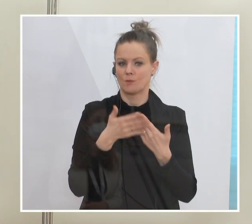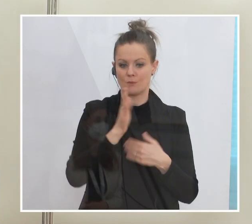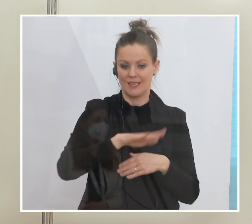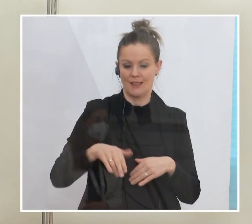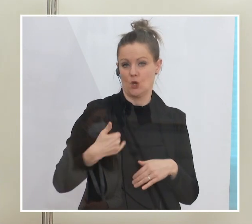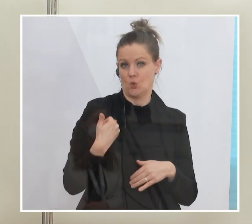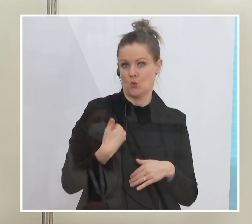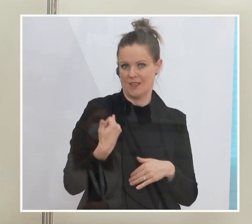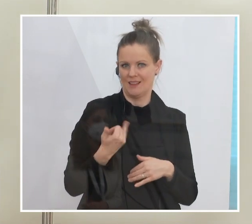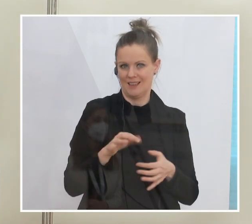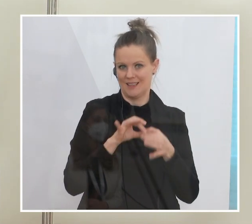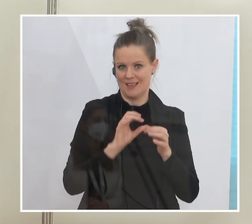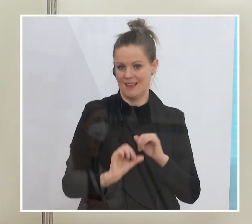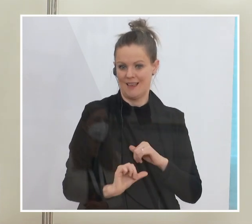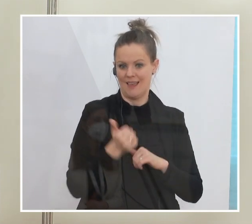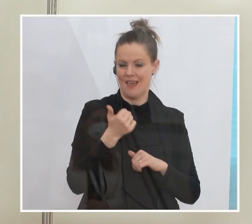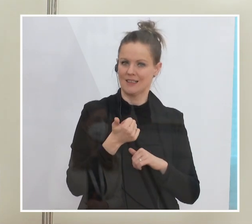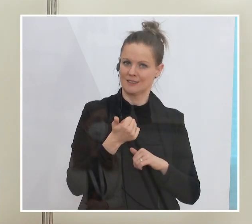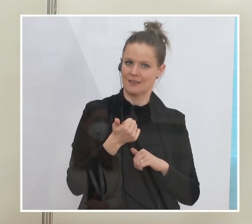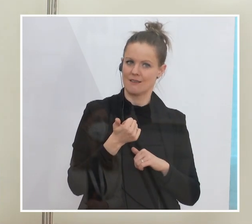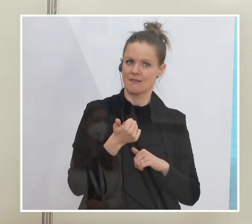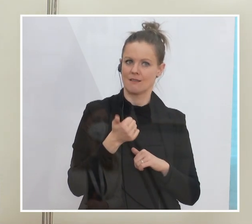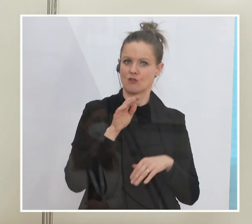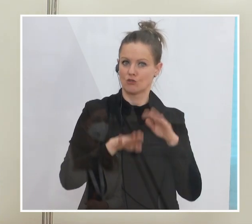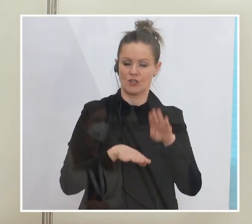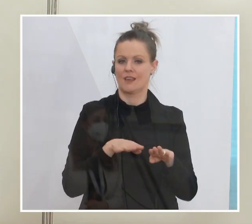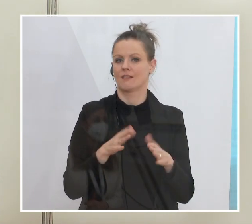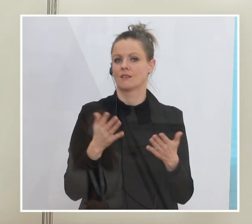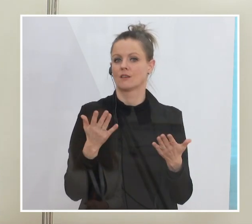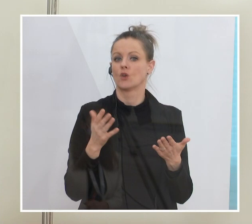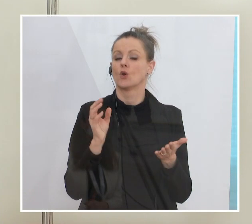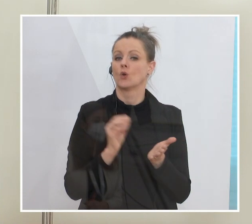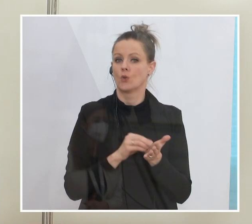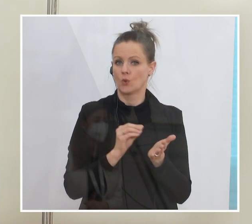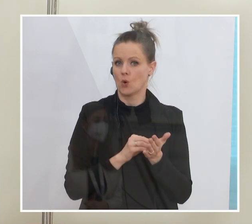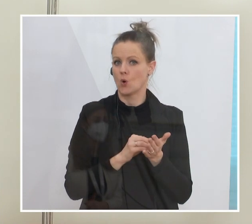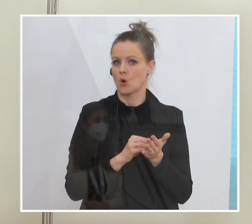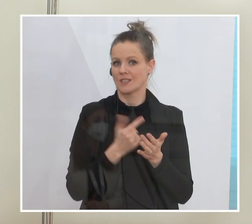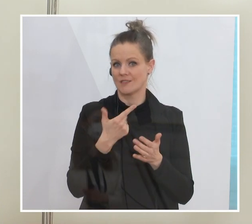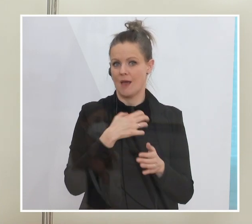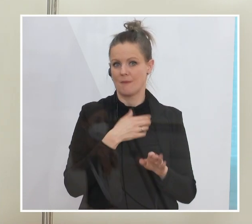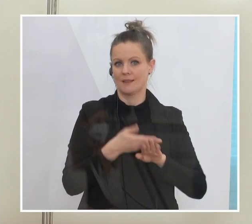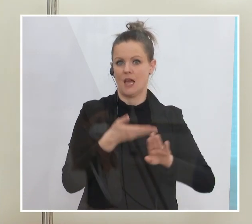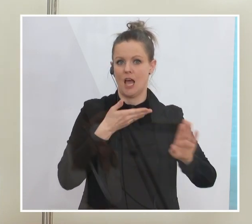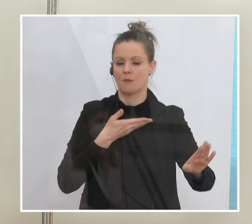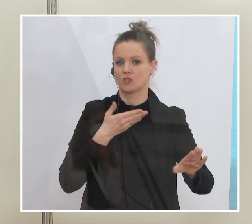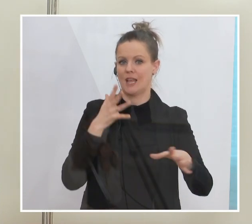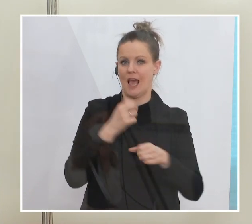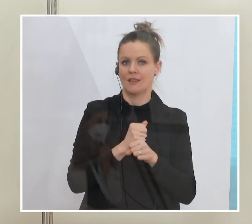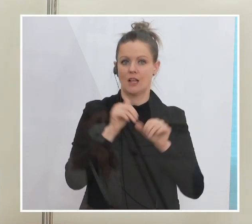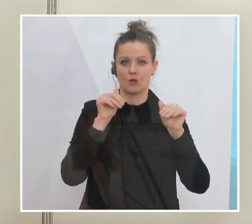dass in der ersten Runde tatsächlich noch der 2 Meter-Abstand einzuhalten ist, dass aber die